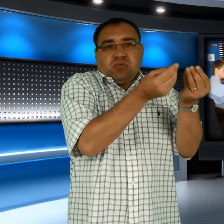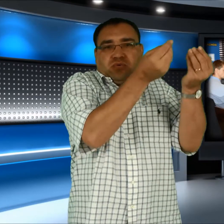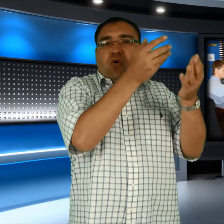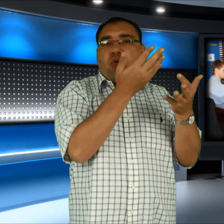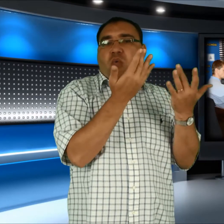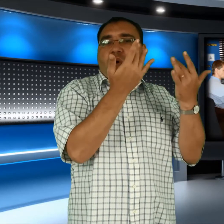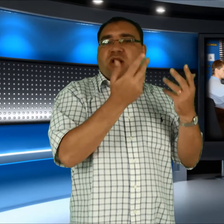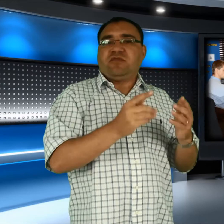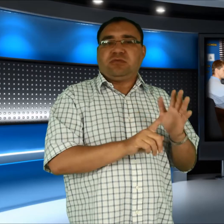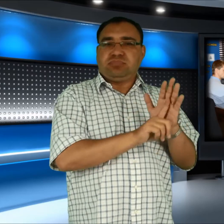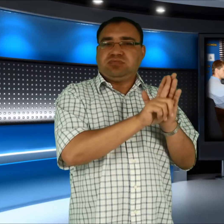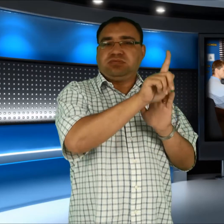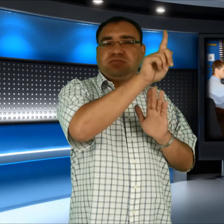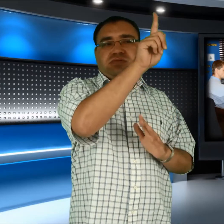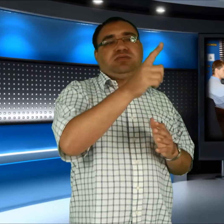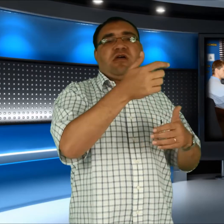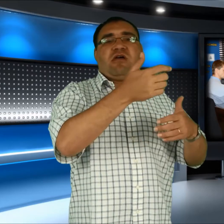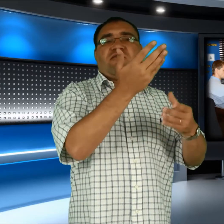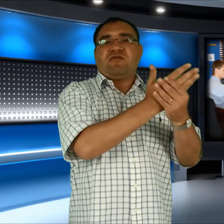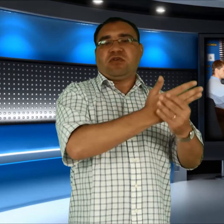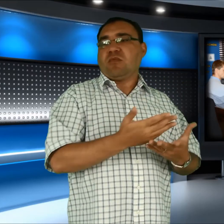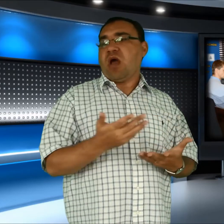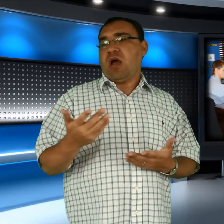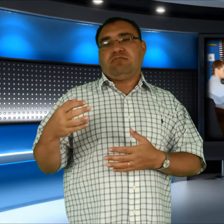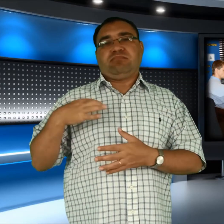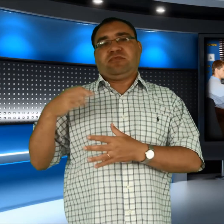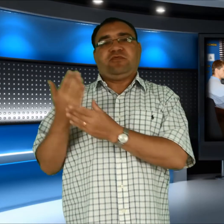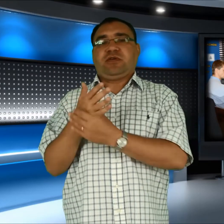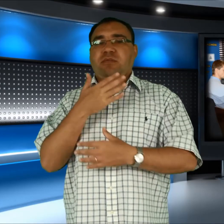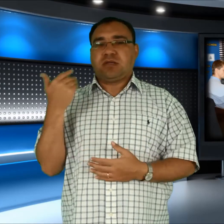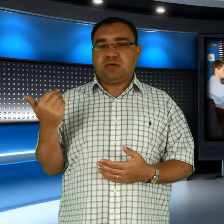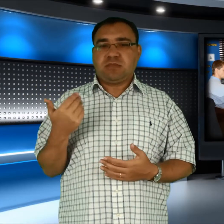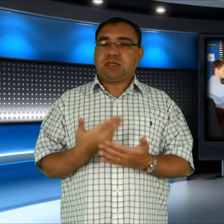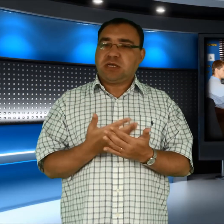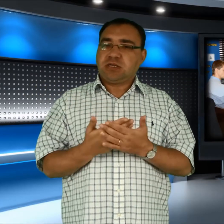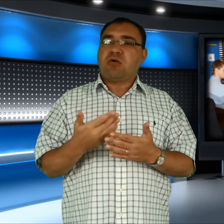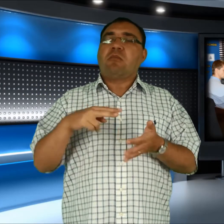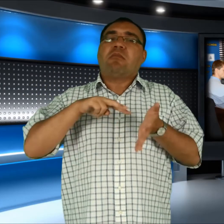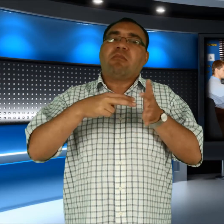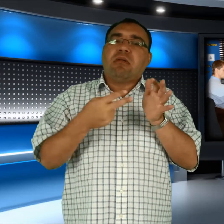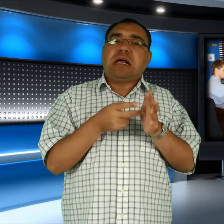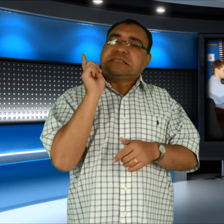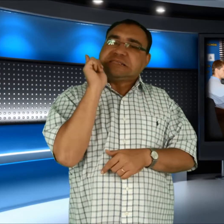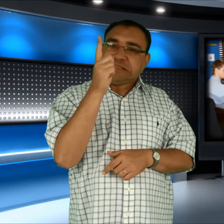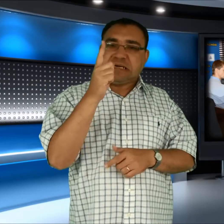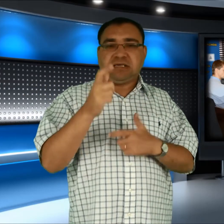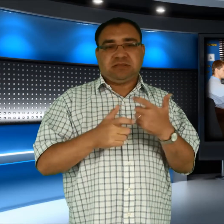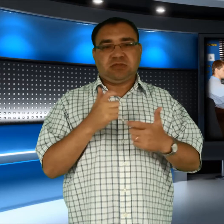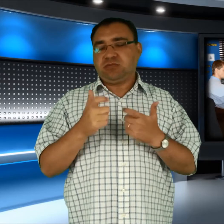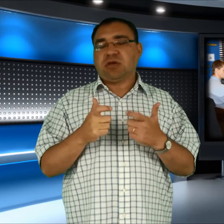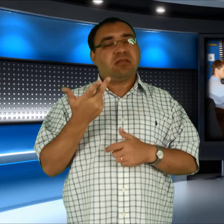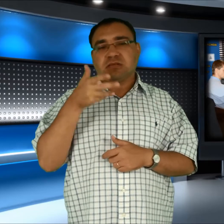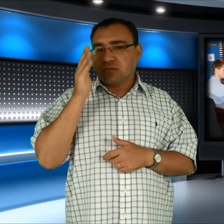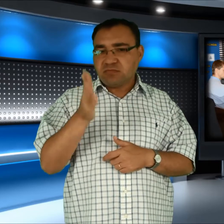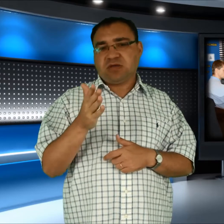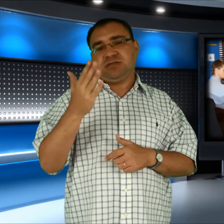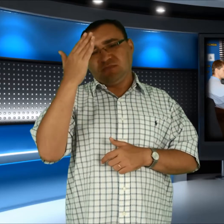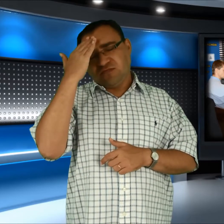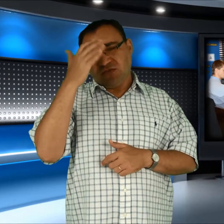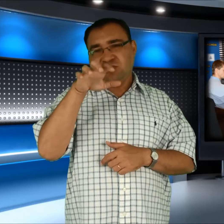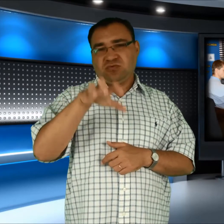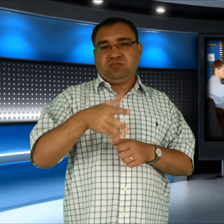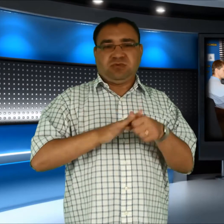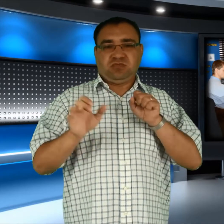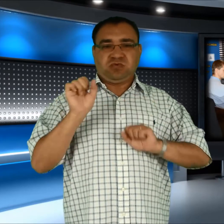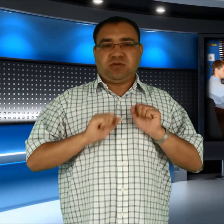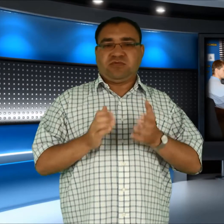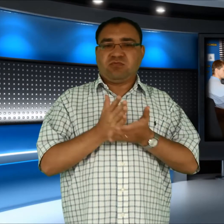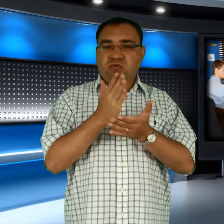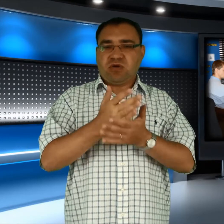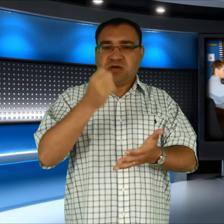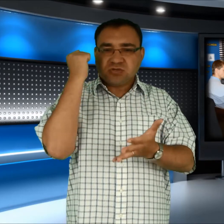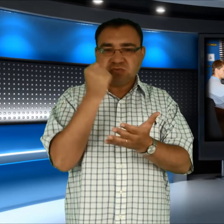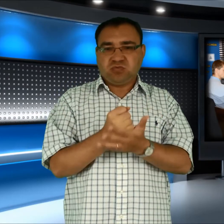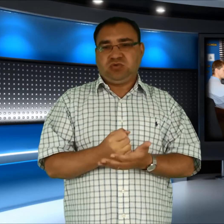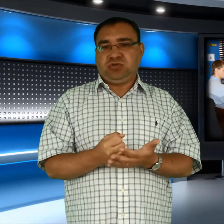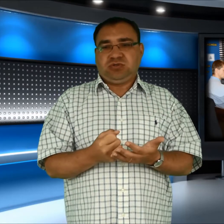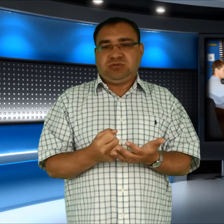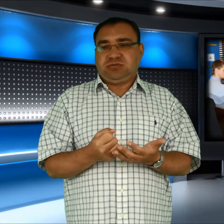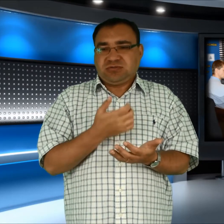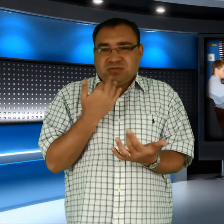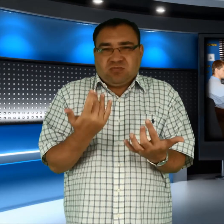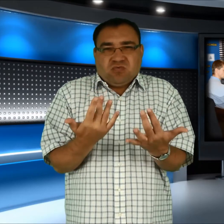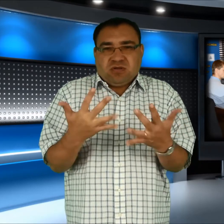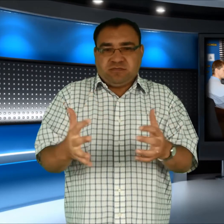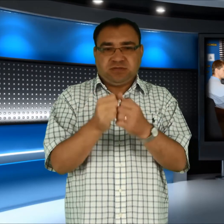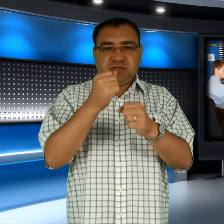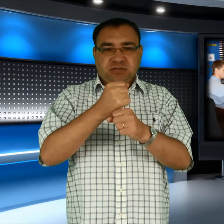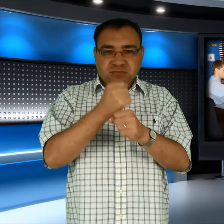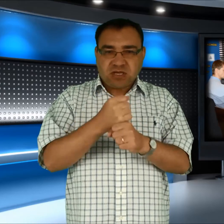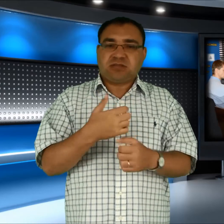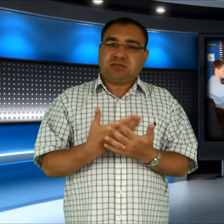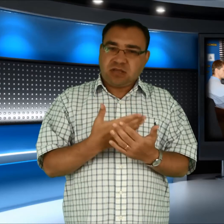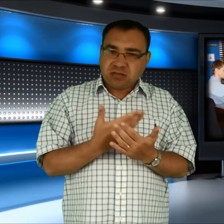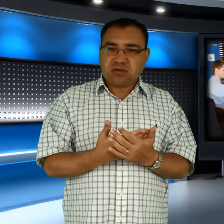Teraz PFRON dofinansowuje wynagrodzenia